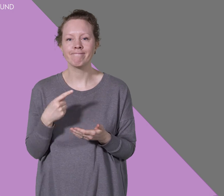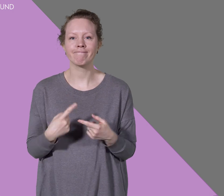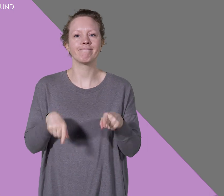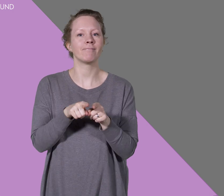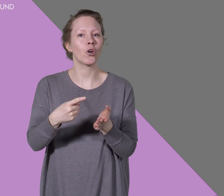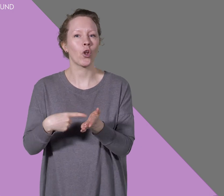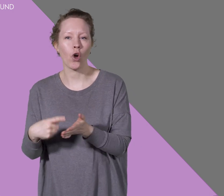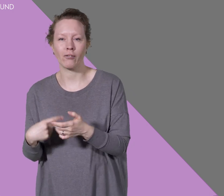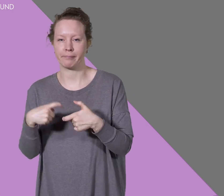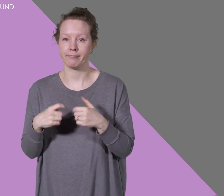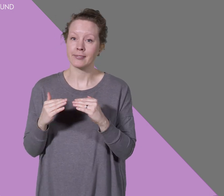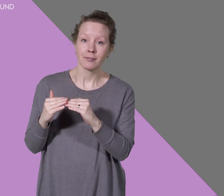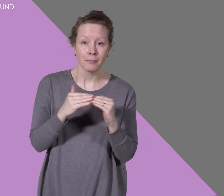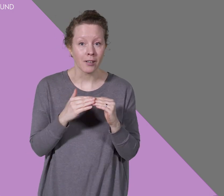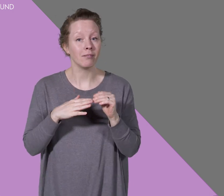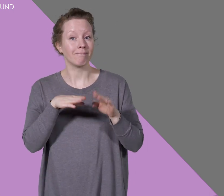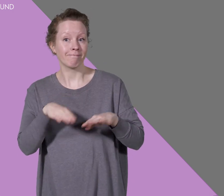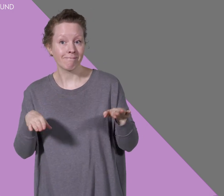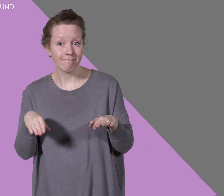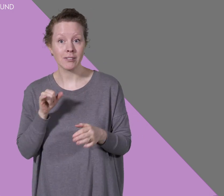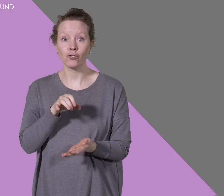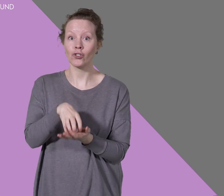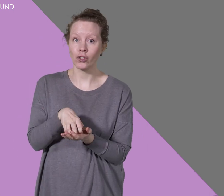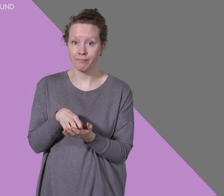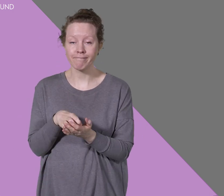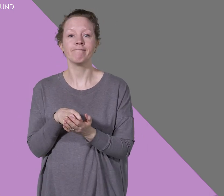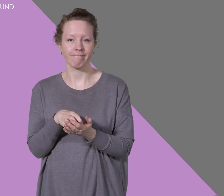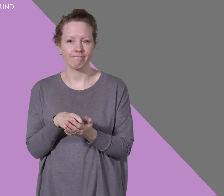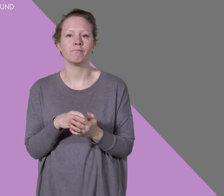vilkas kandidatur garanterar villkoren för en balanserad sammansättning av styrelsen -